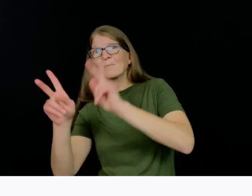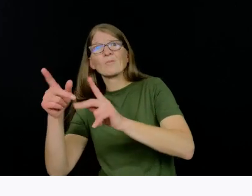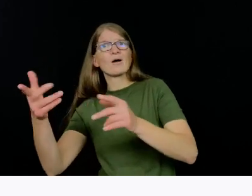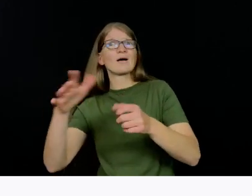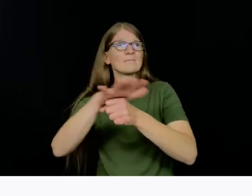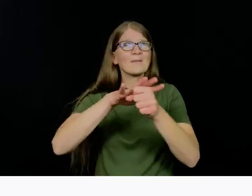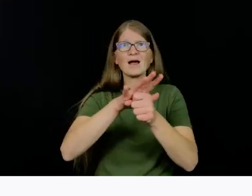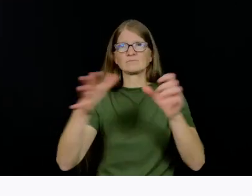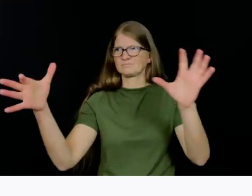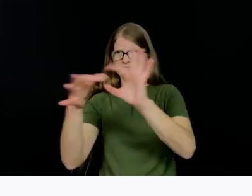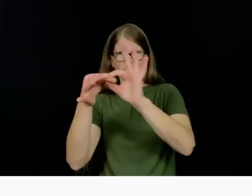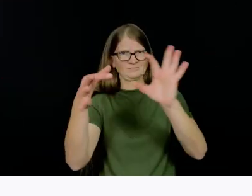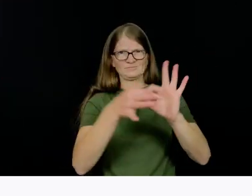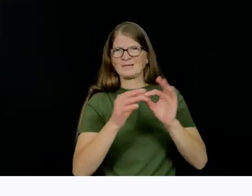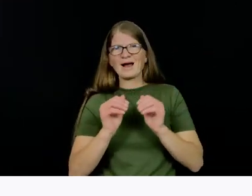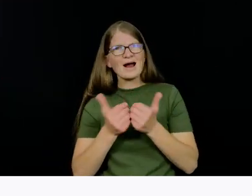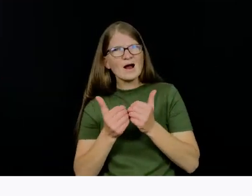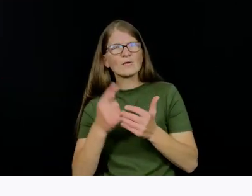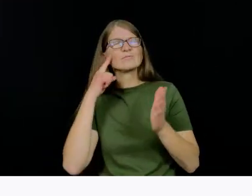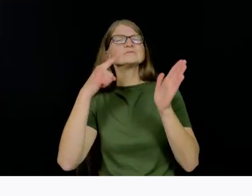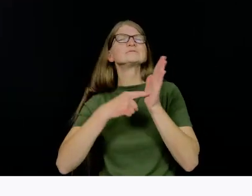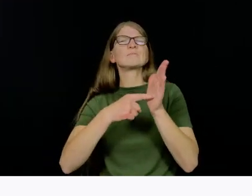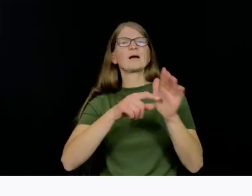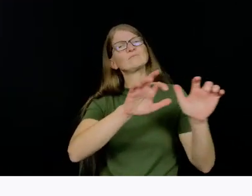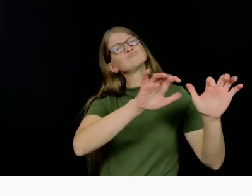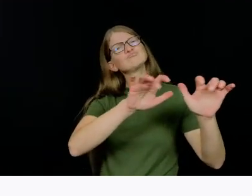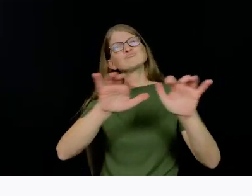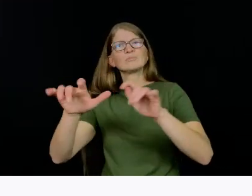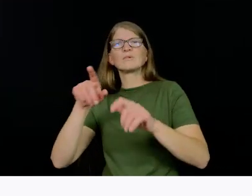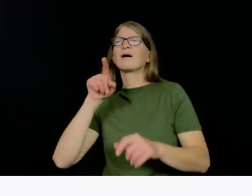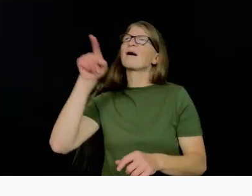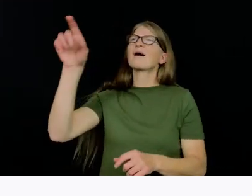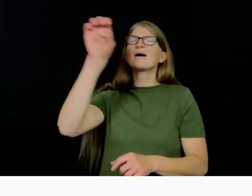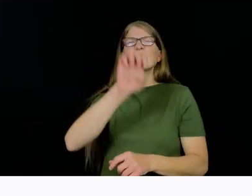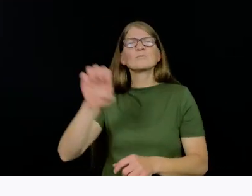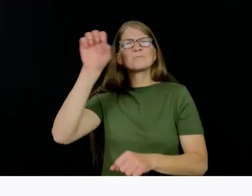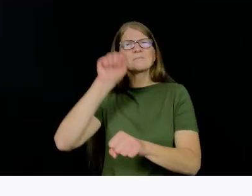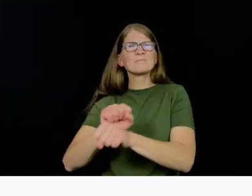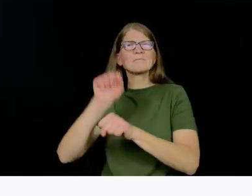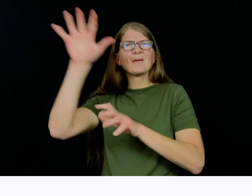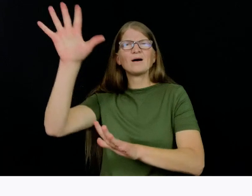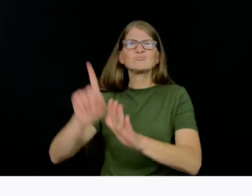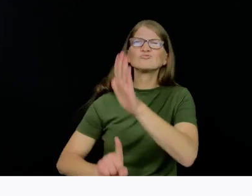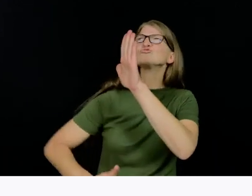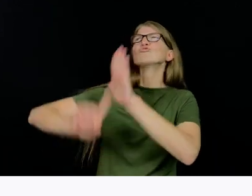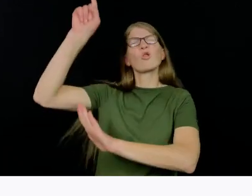لذا، إذا سألتم "كم يبلغ ارتفاع أعلى جبل في أوروبا" سنعطيكم الإجابة